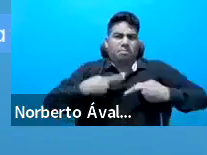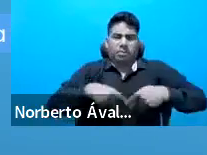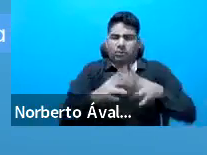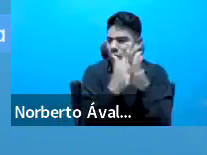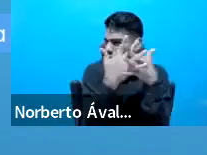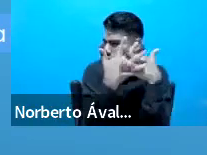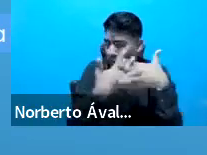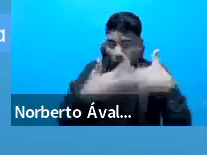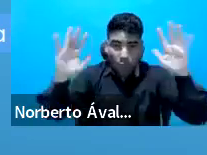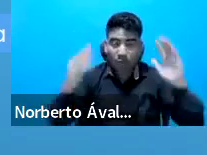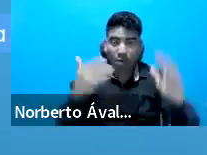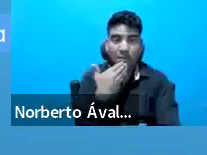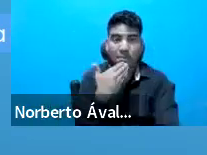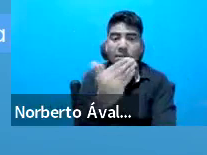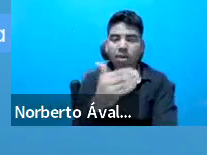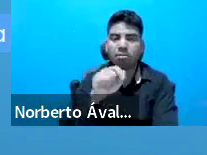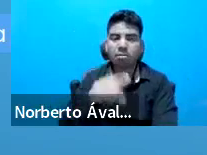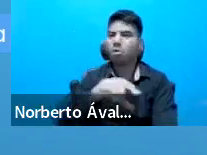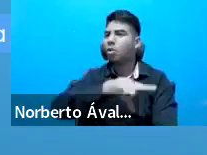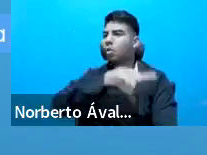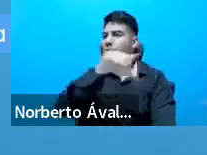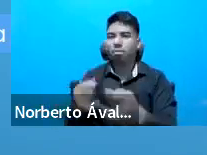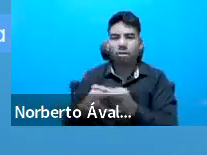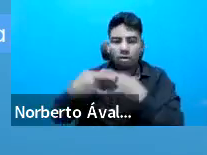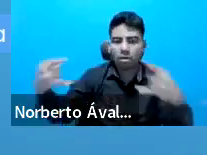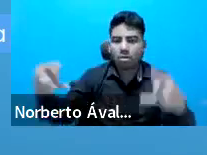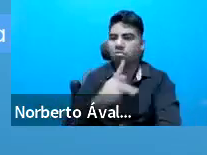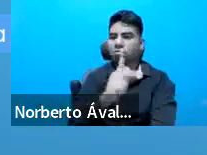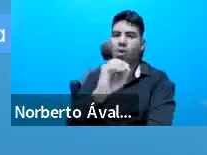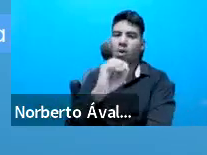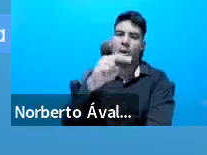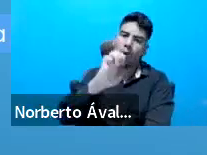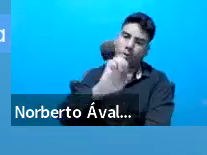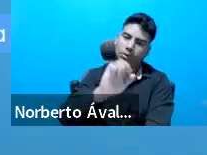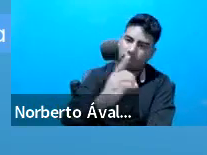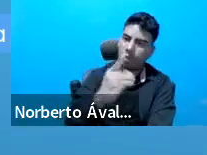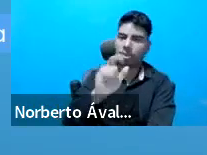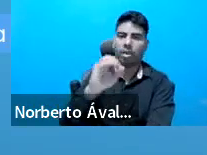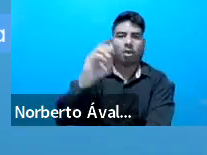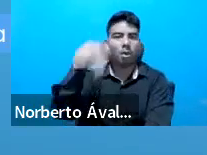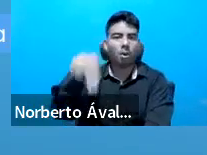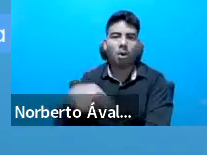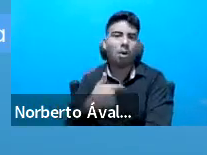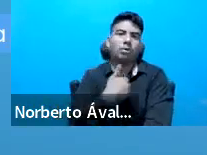las ciencias. Y así encontramos este algunos educados ducadores en la historia, como Ponce de León Juan Pablo Boner Ponce de León Juan Pablo Boner y